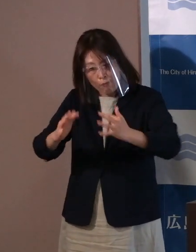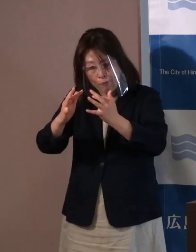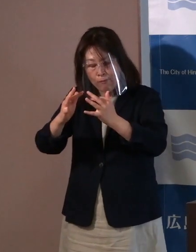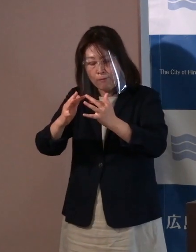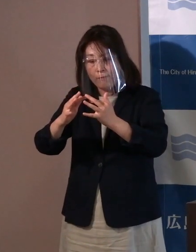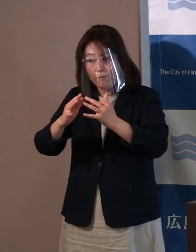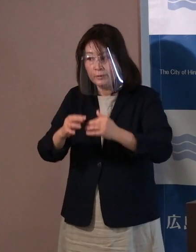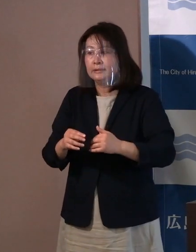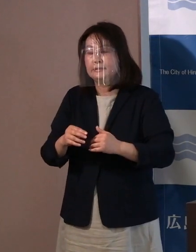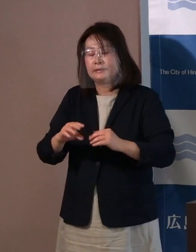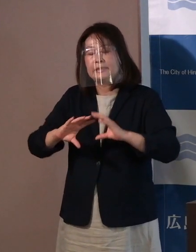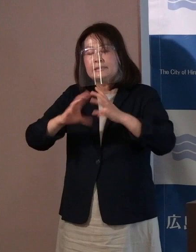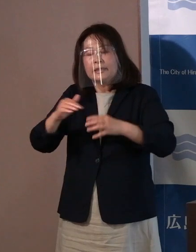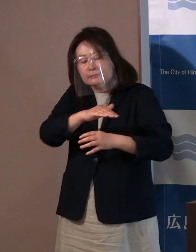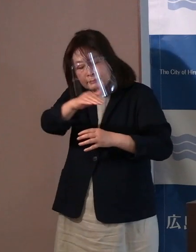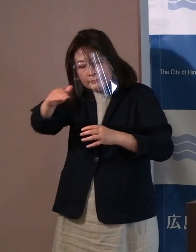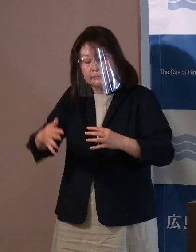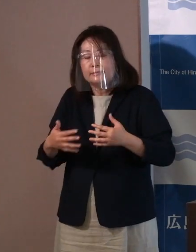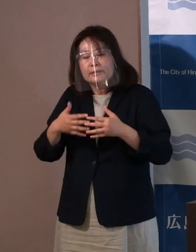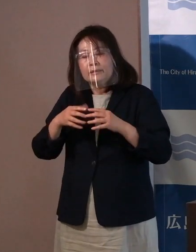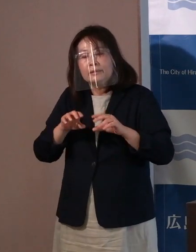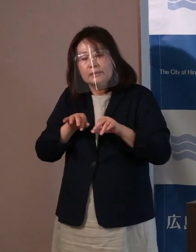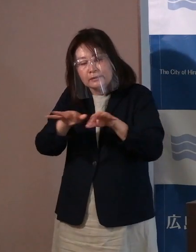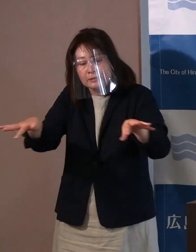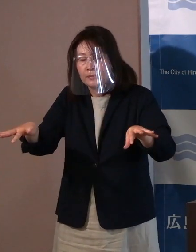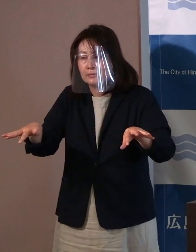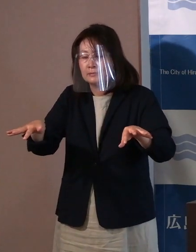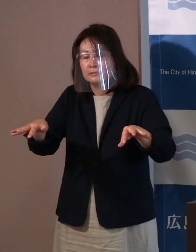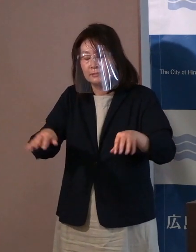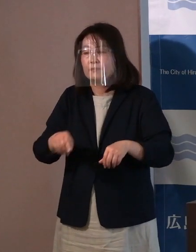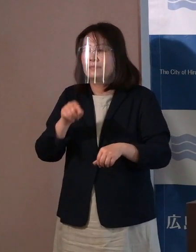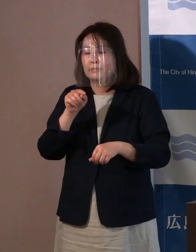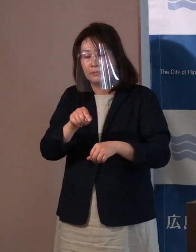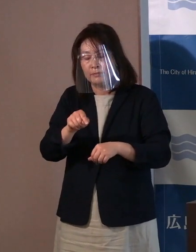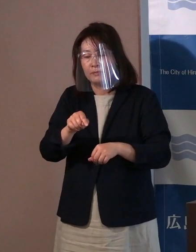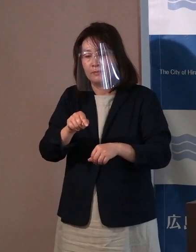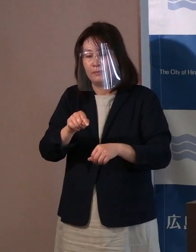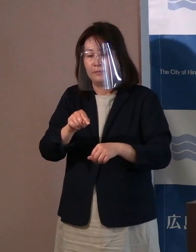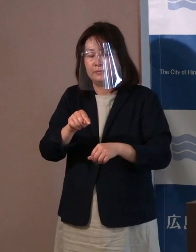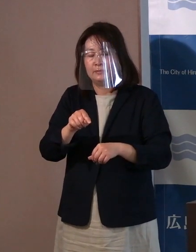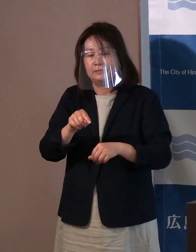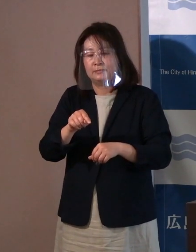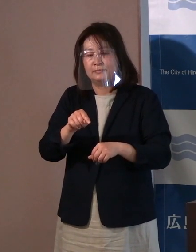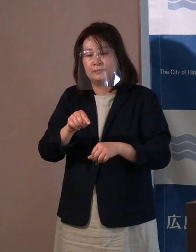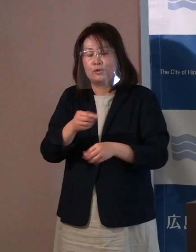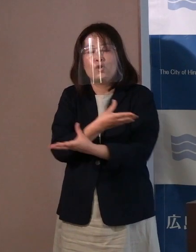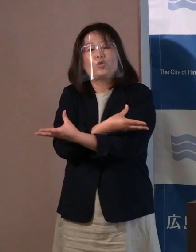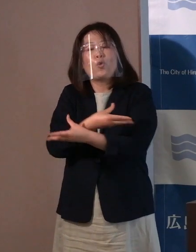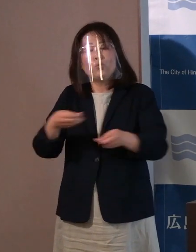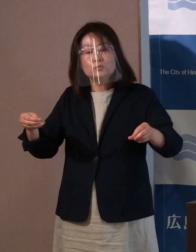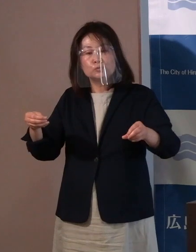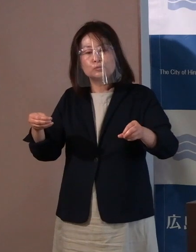世界中に広めていくことで､ それを共有することによって､